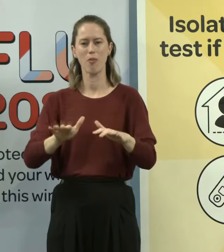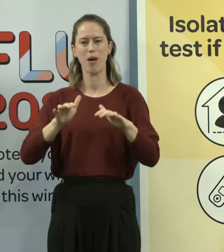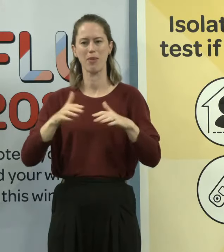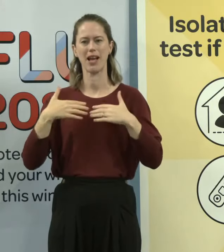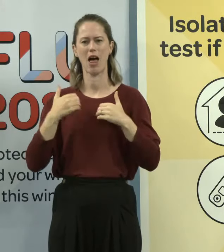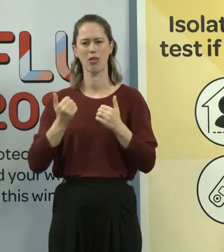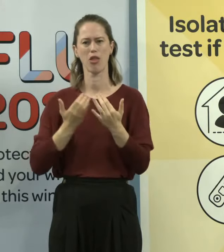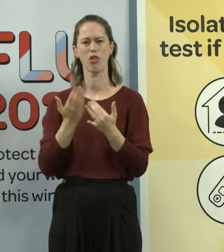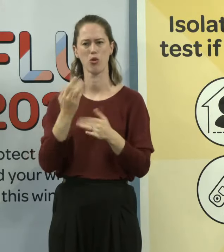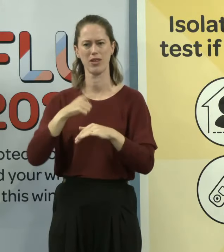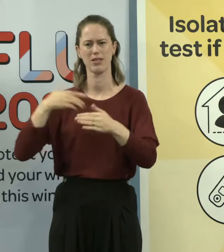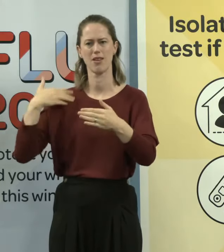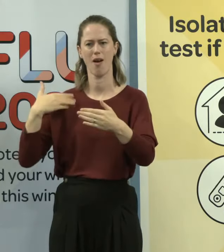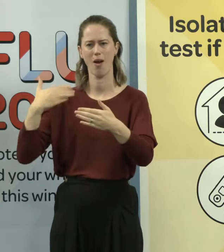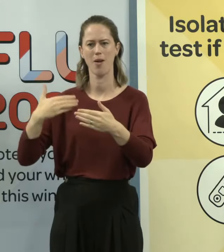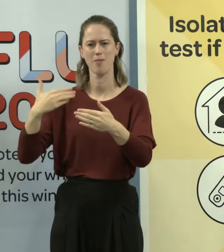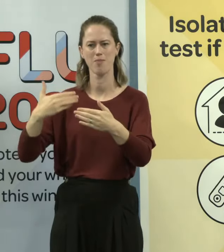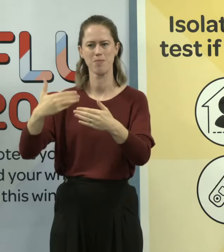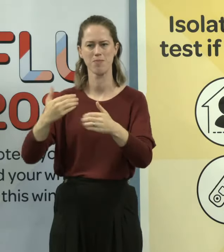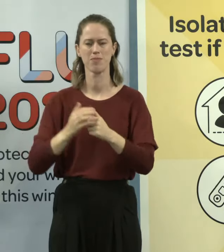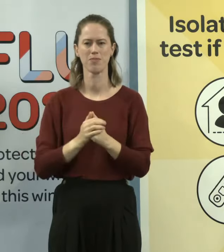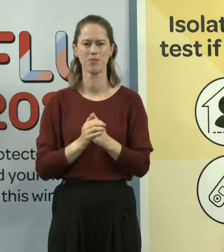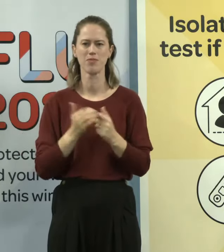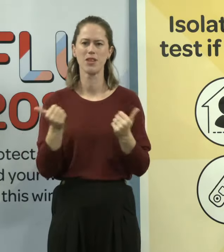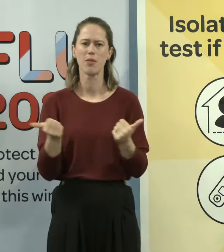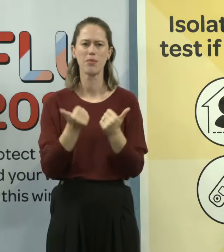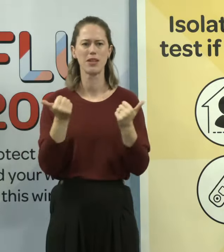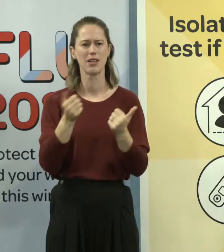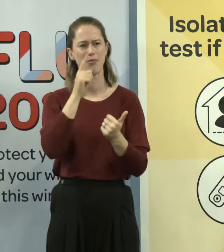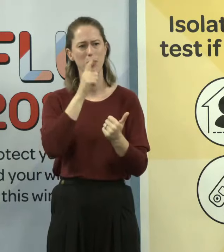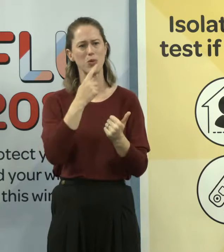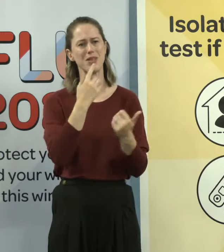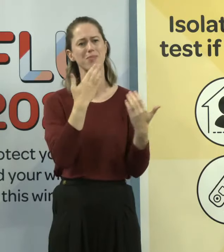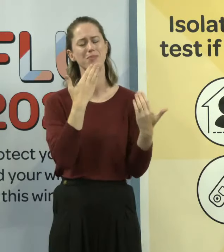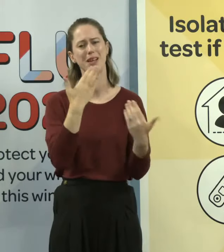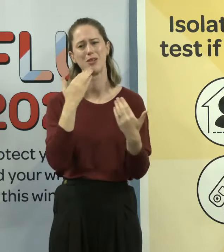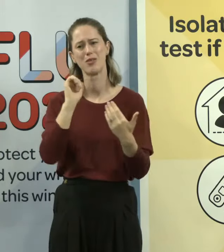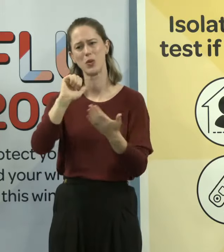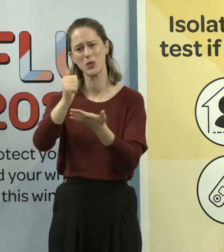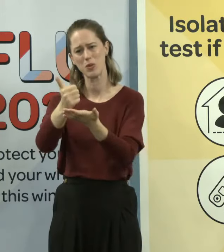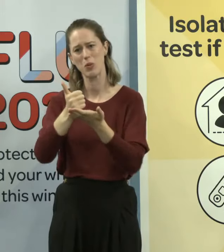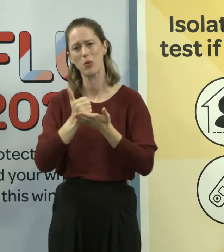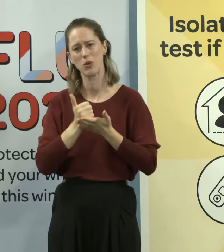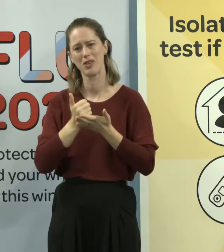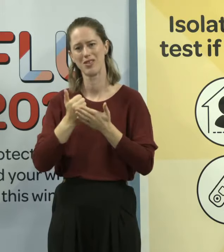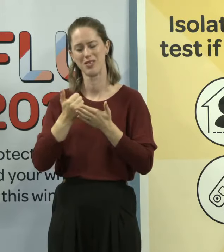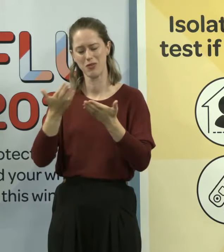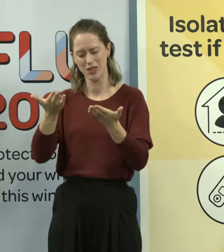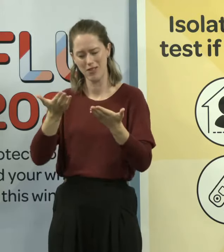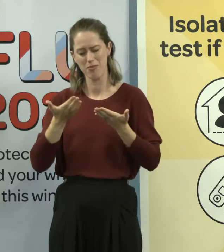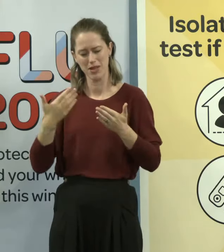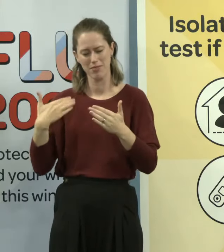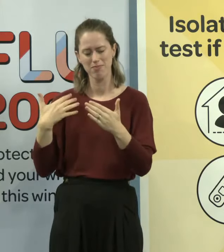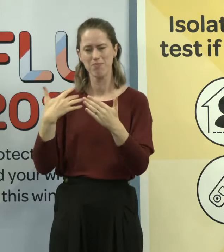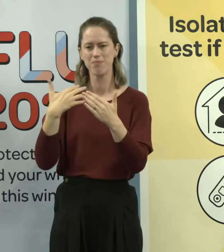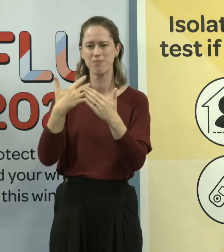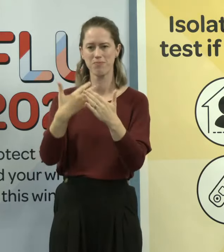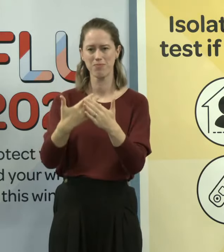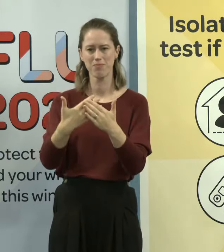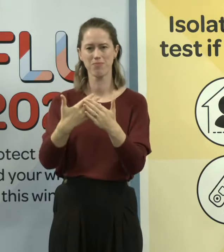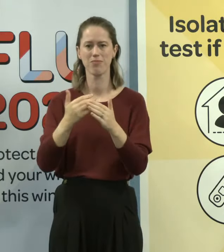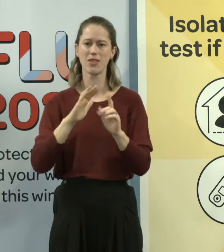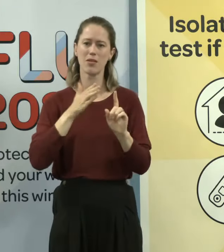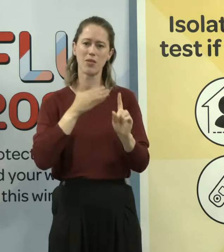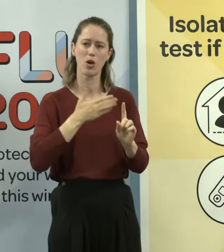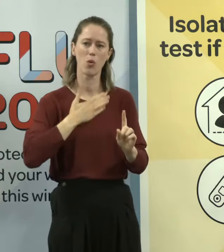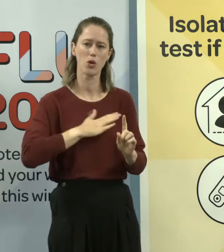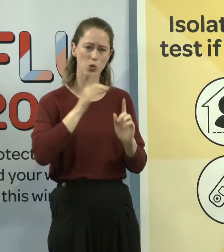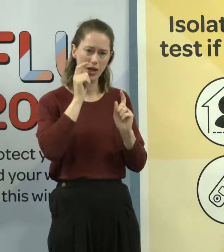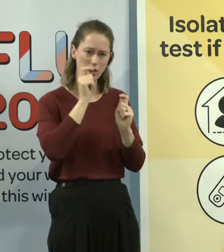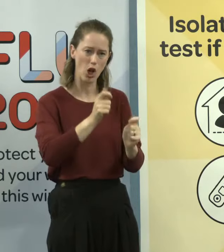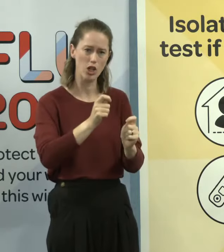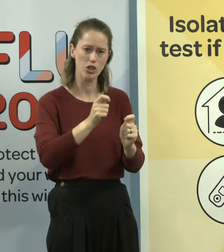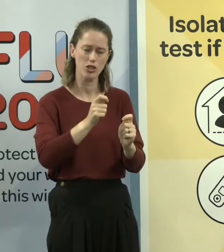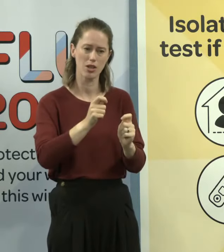ahau ki Aotearoa. He honore me i